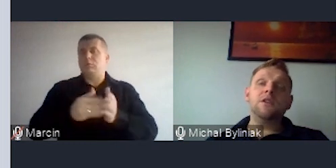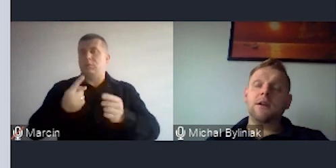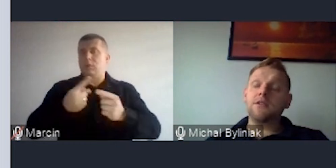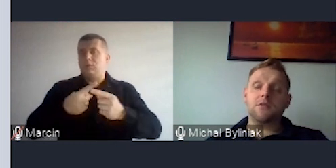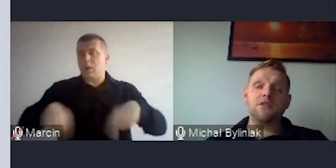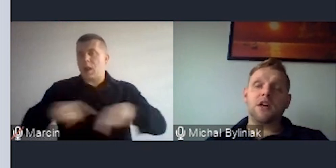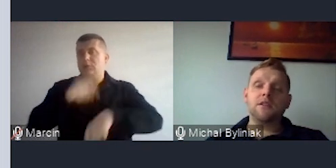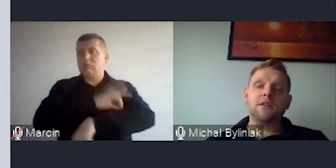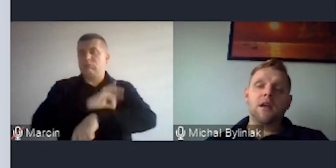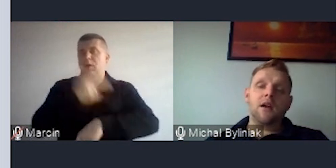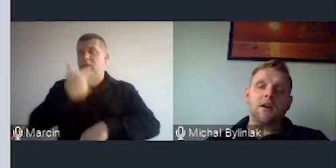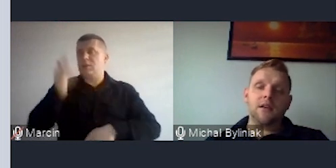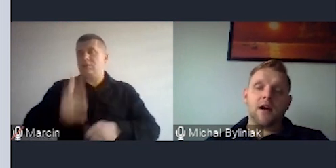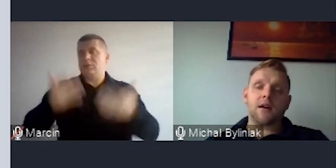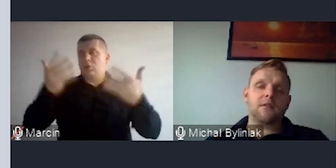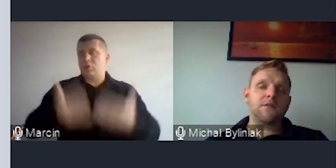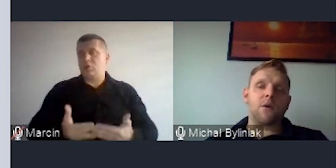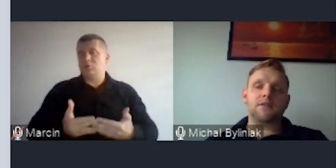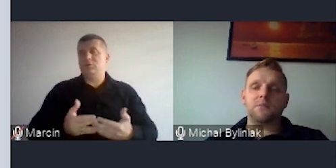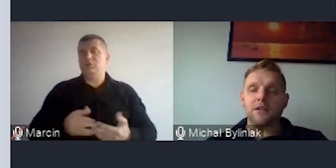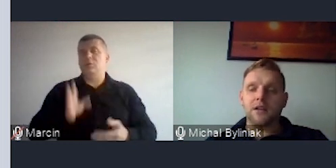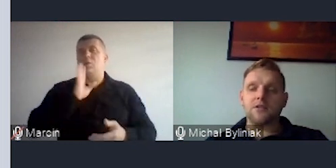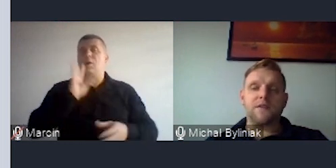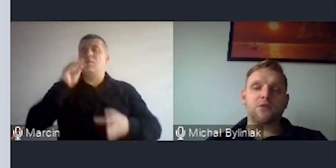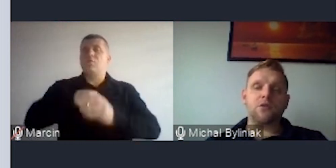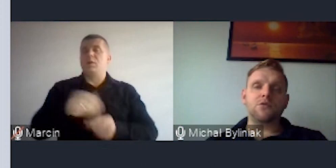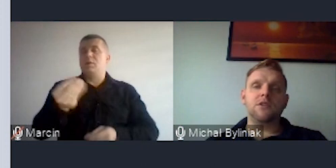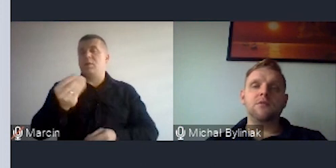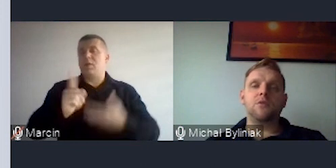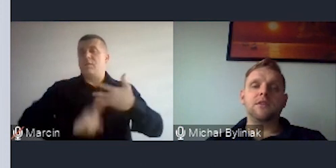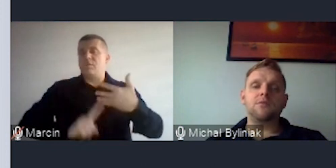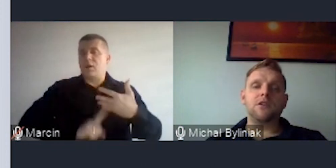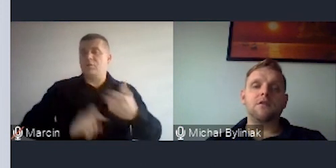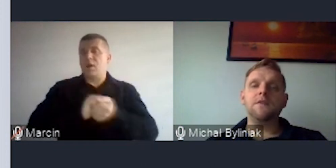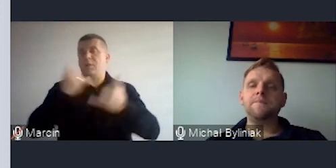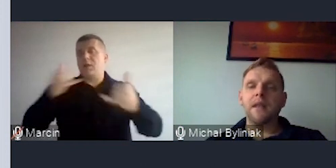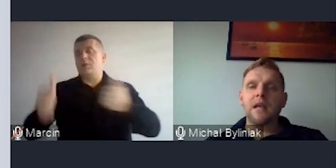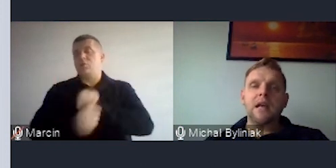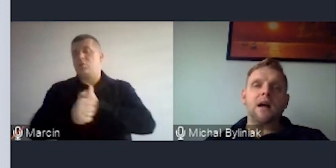i nie będzie rozliczany jak wkład pieniężny – fakturą lub innym dokumentem księgowym.